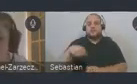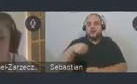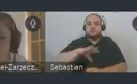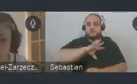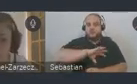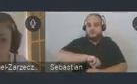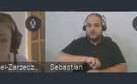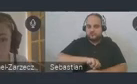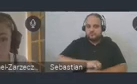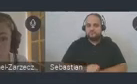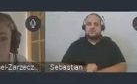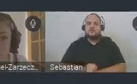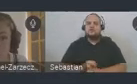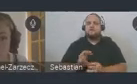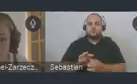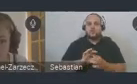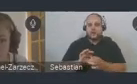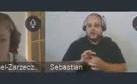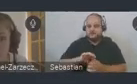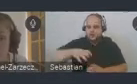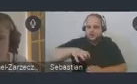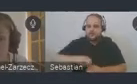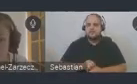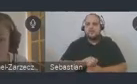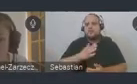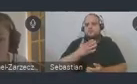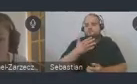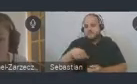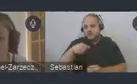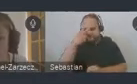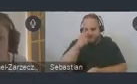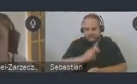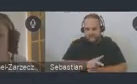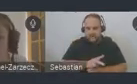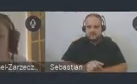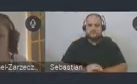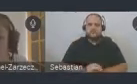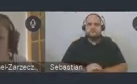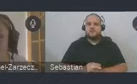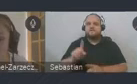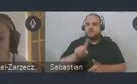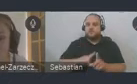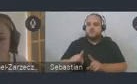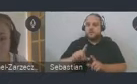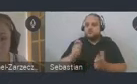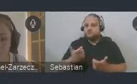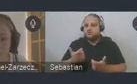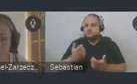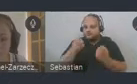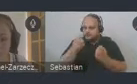"Brak cierpliwości uczestników", "współpraca grupy", "brak zaufania", "wytłumaczyć coś, co jest dla nas oczywiste",